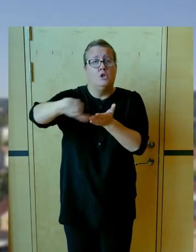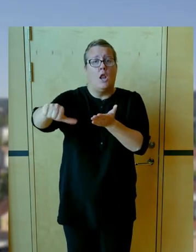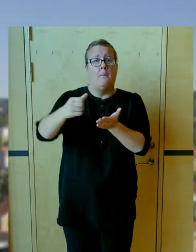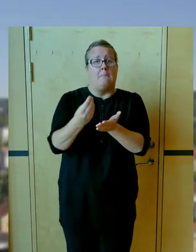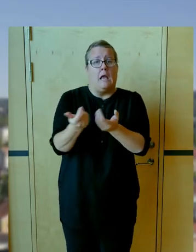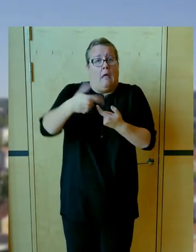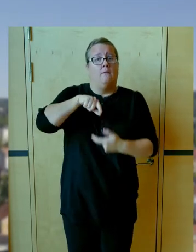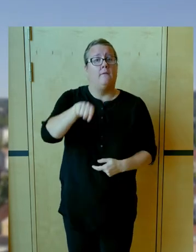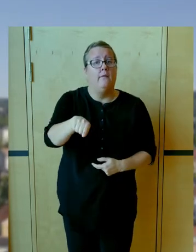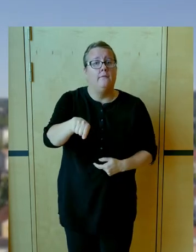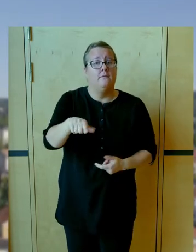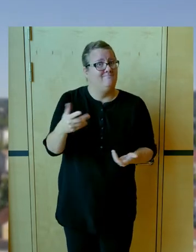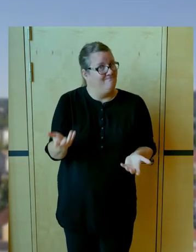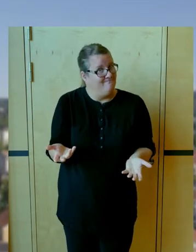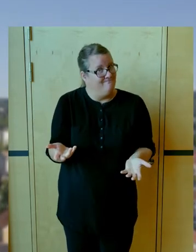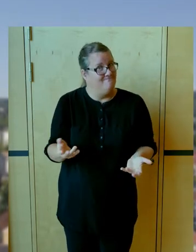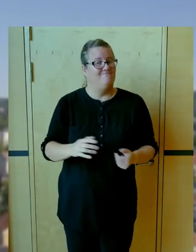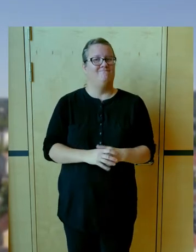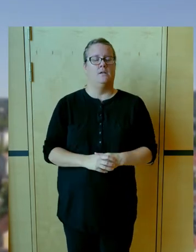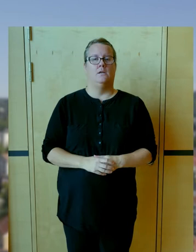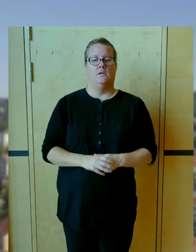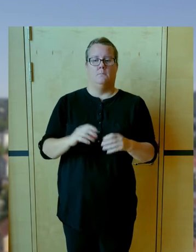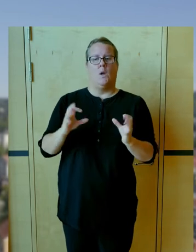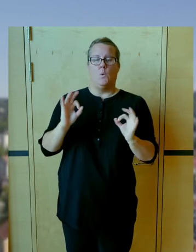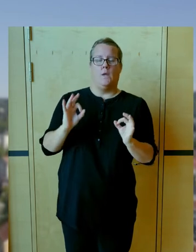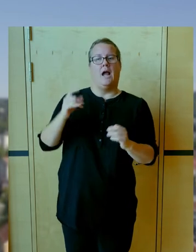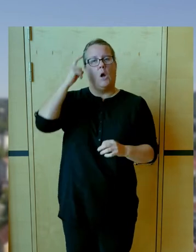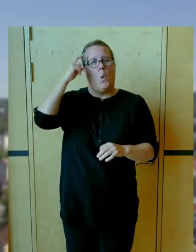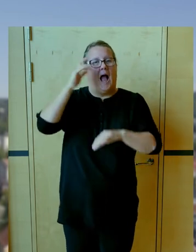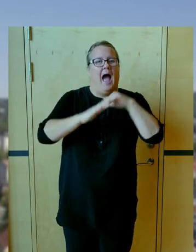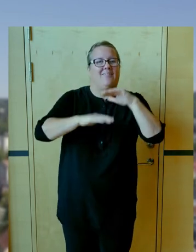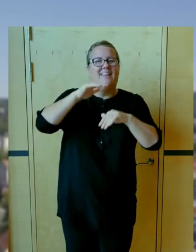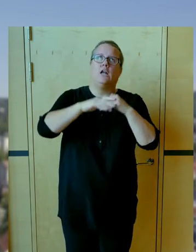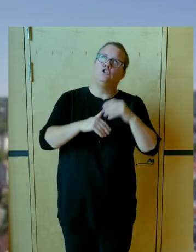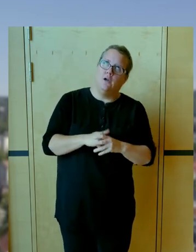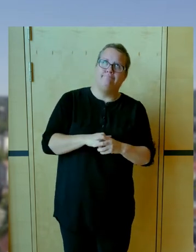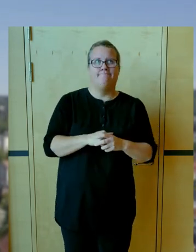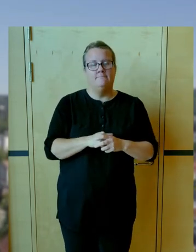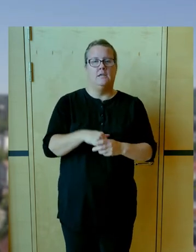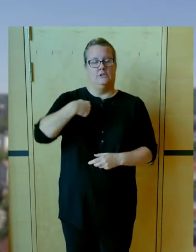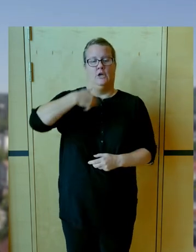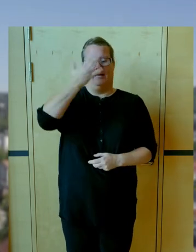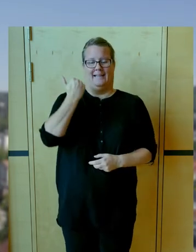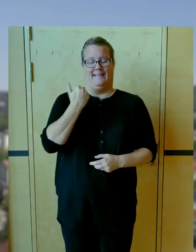Vad heter en klocka hanteringar i all ära Jag kan ge ett exempel på kloka kan till ringa Ronny